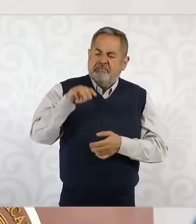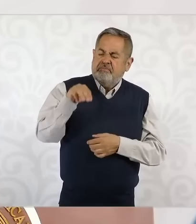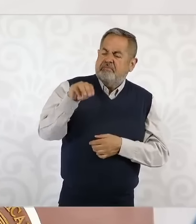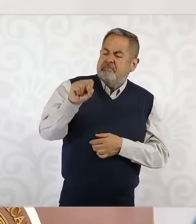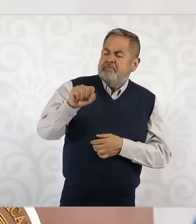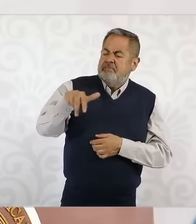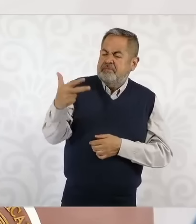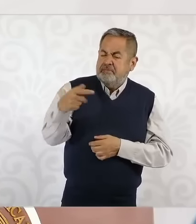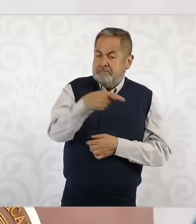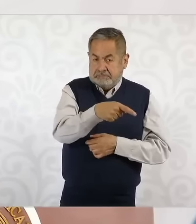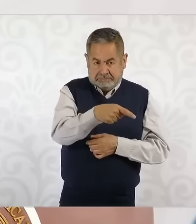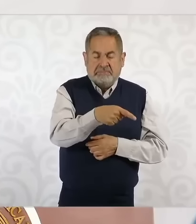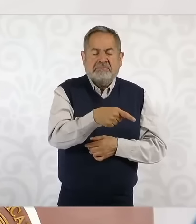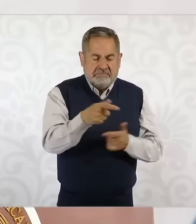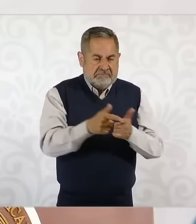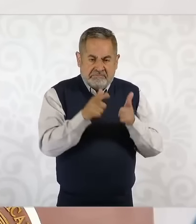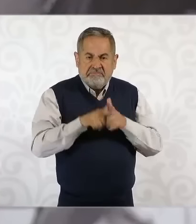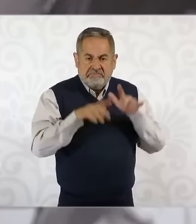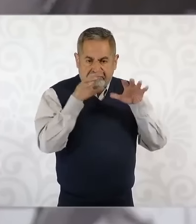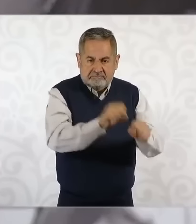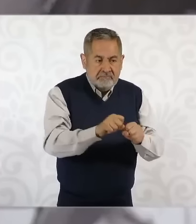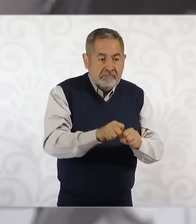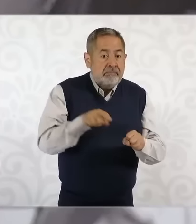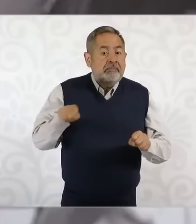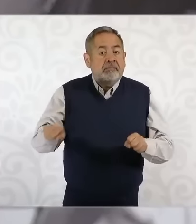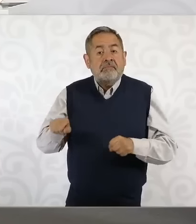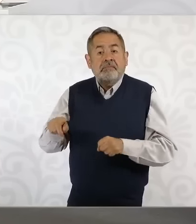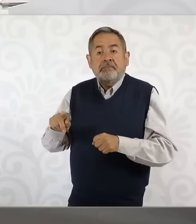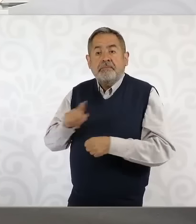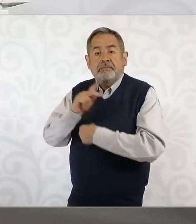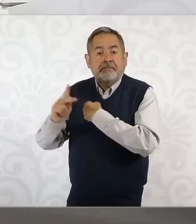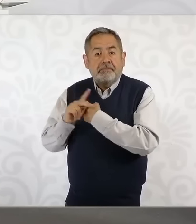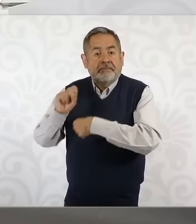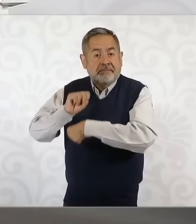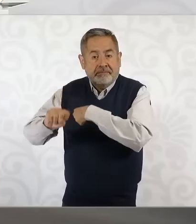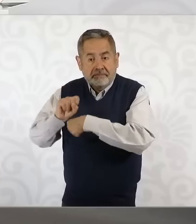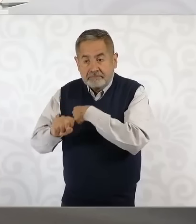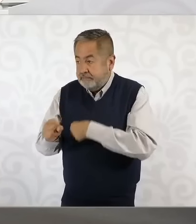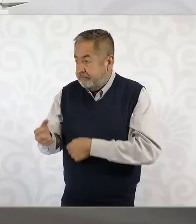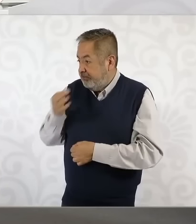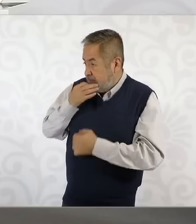y quien contaba con orden de aprensión vigente en El Salvador. También en acciones de vigilancia